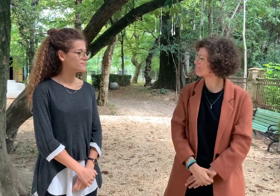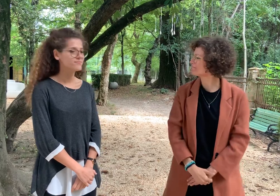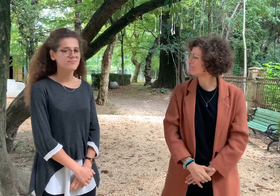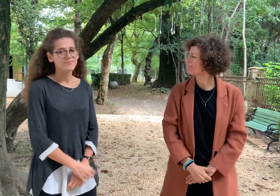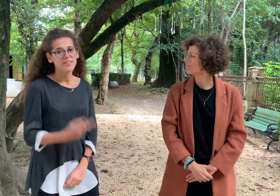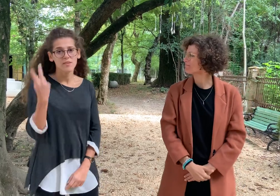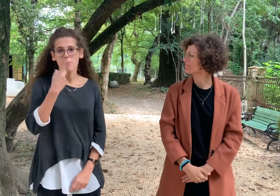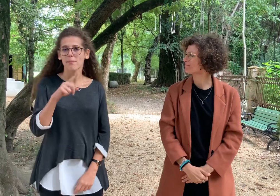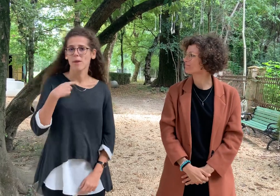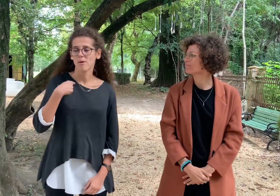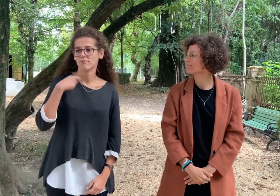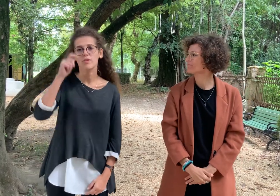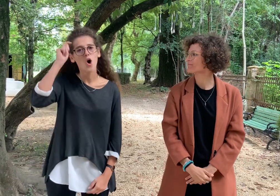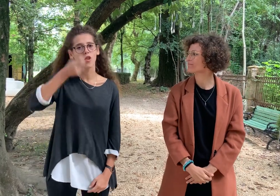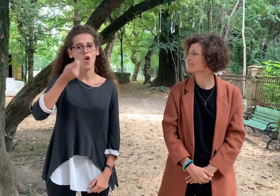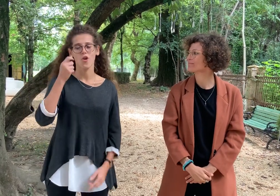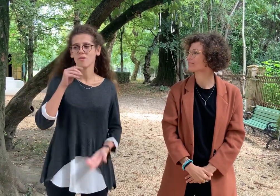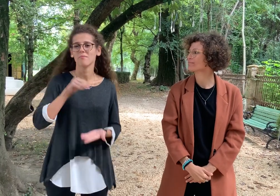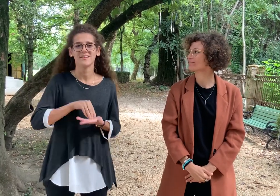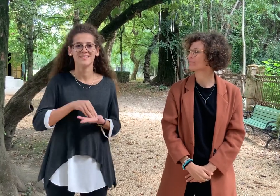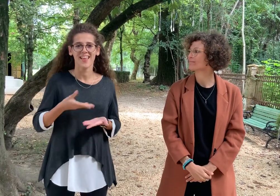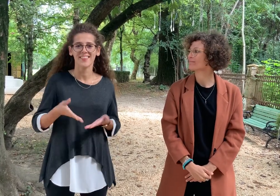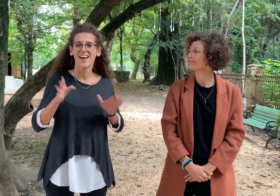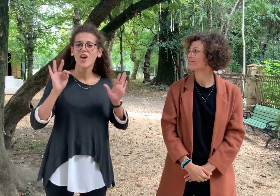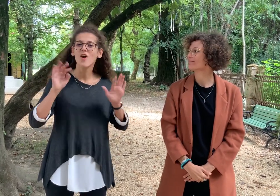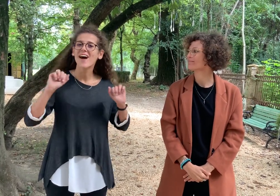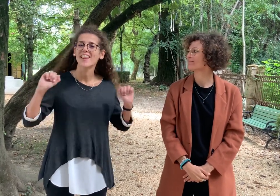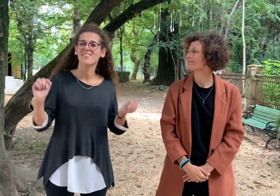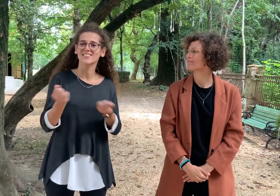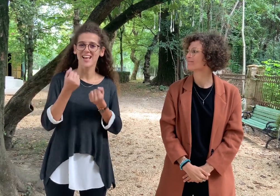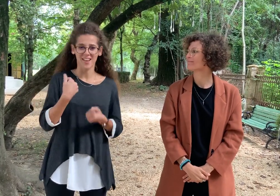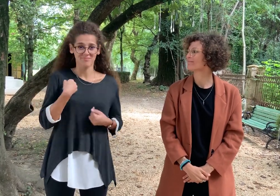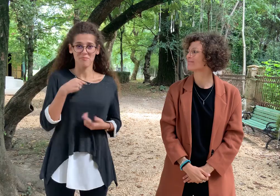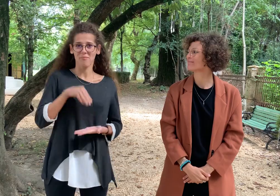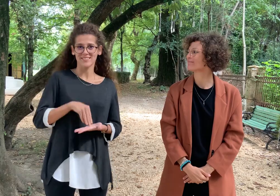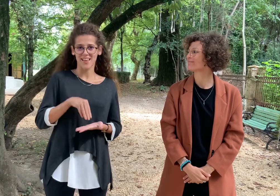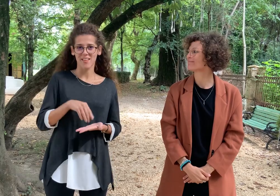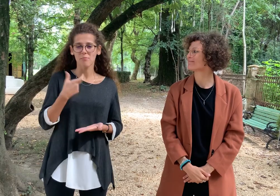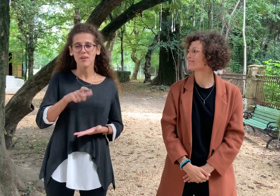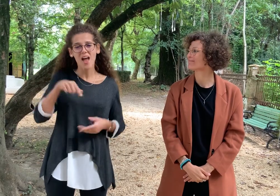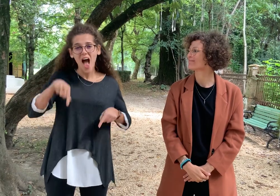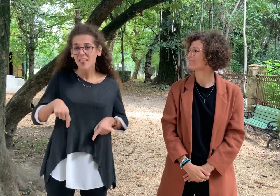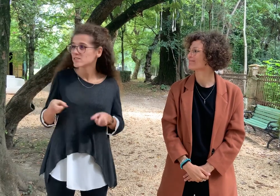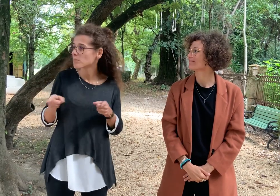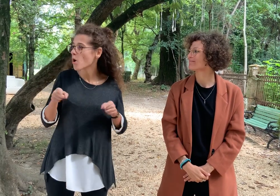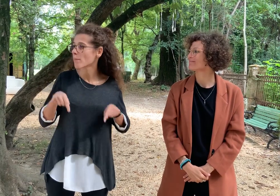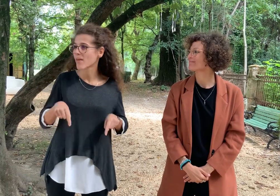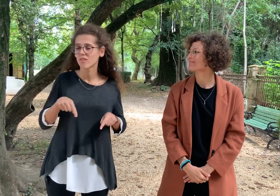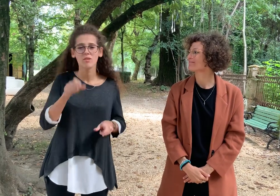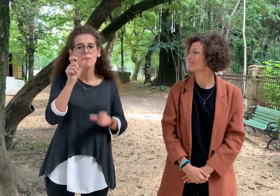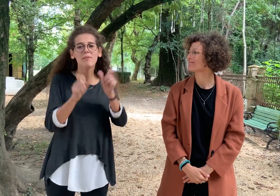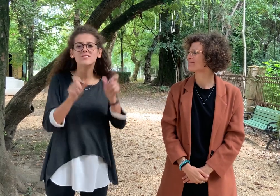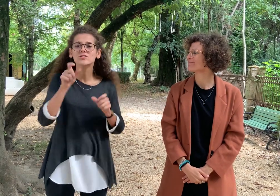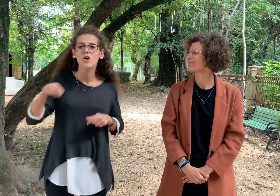Sono davvero onorata di essere qui presente al 90º anniversario perché in questo momento ci sono delle persone